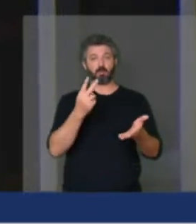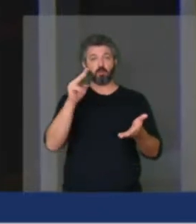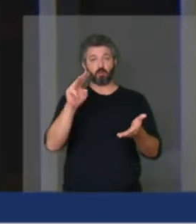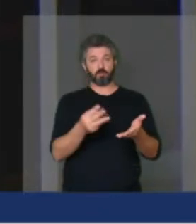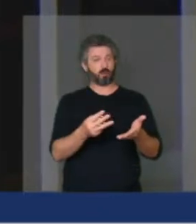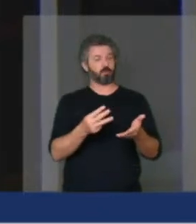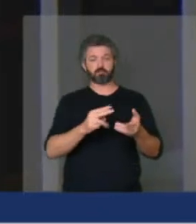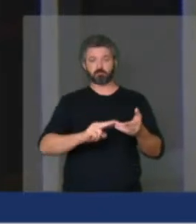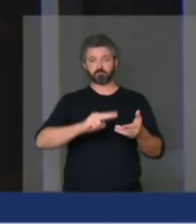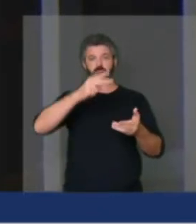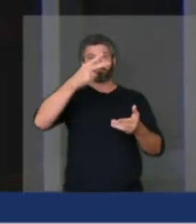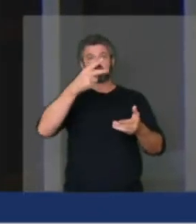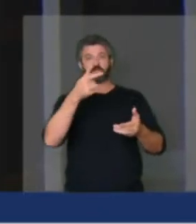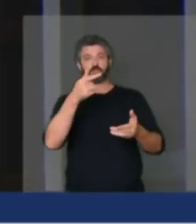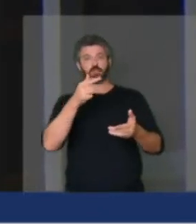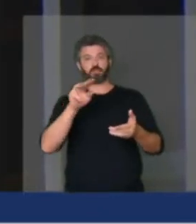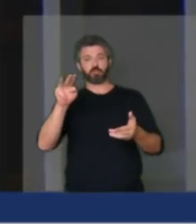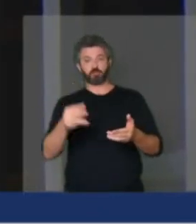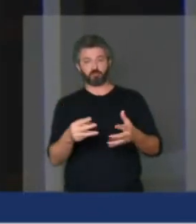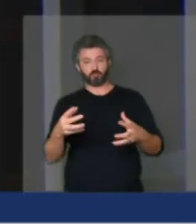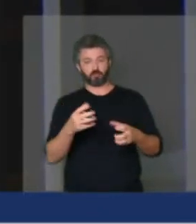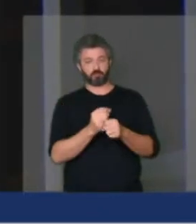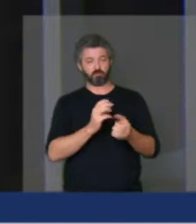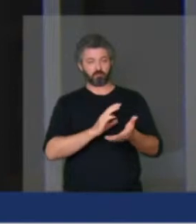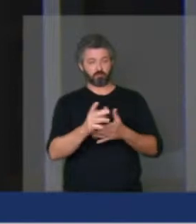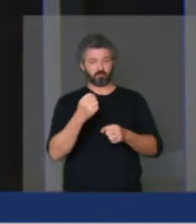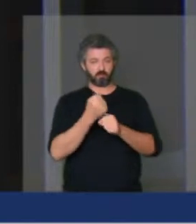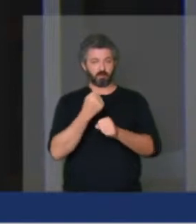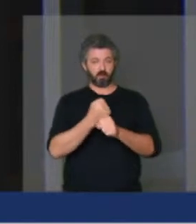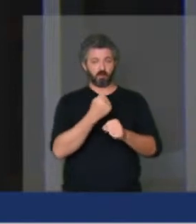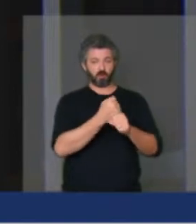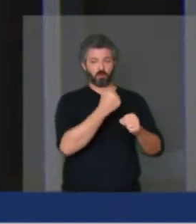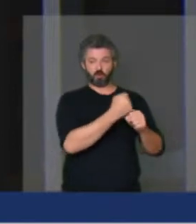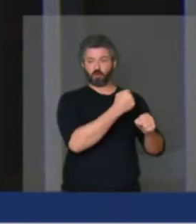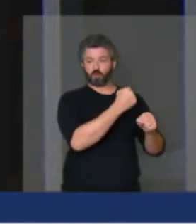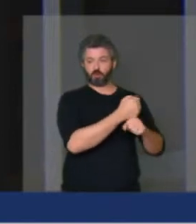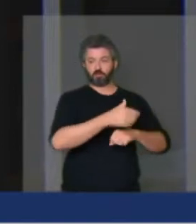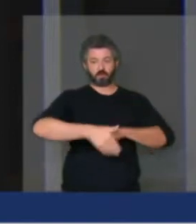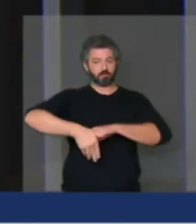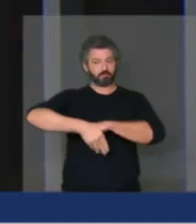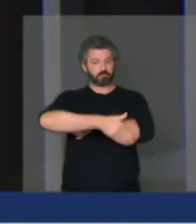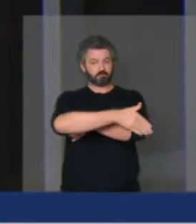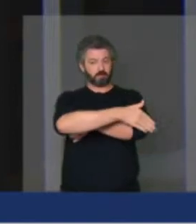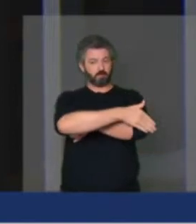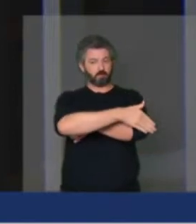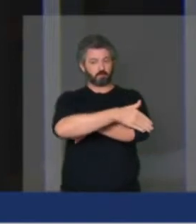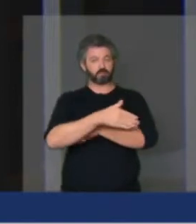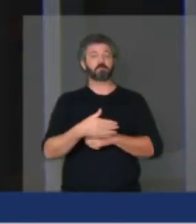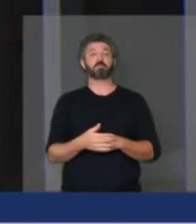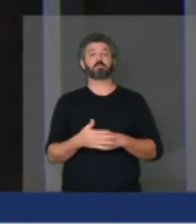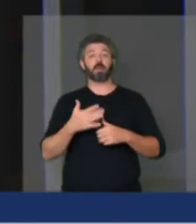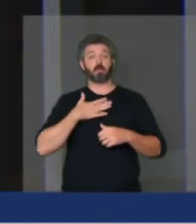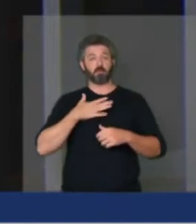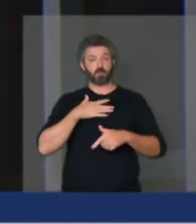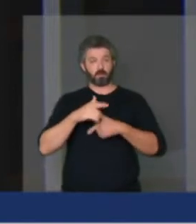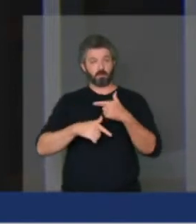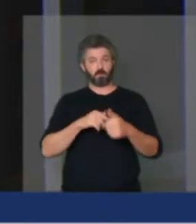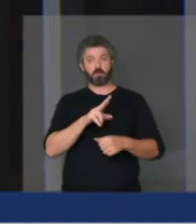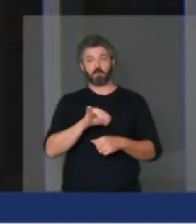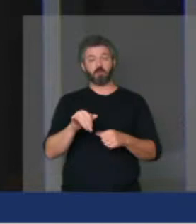MONANTE PARA O INÍCIO DAS OBRAS DE ASFALTAMENTO COM A MINHA INICIATIVA SERÁ POSSÍVEL ATENDER UMA JUSTA E HISTÓRICA REIVINDICAÇÃO DAQUELA REGIÃO DA BAHIA.